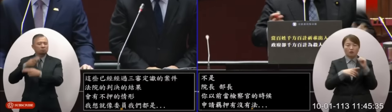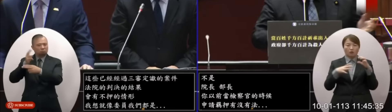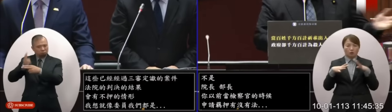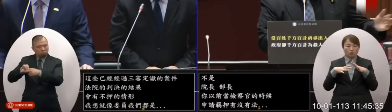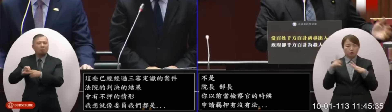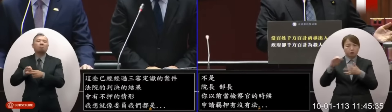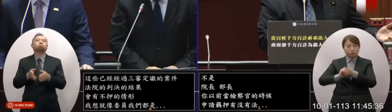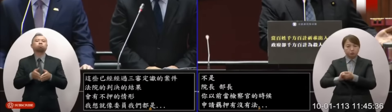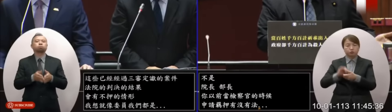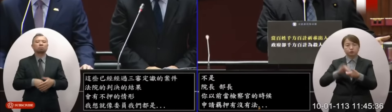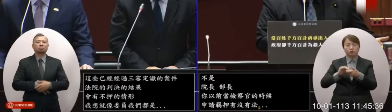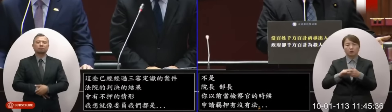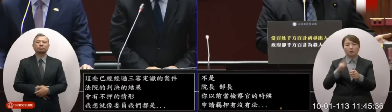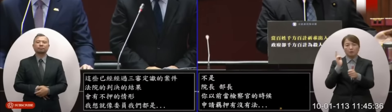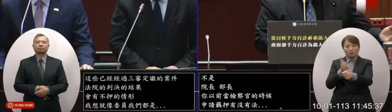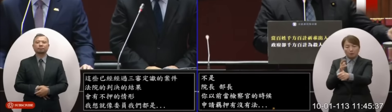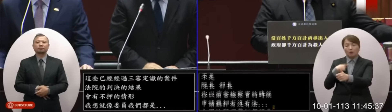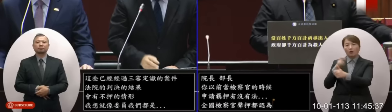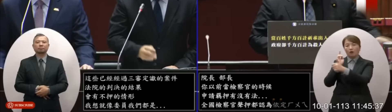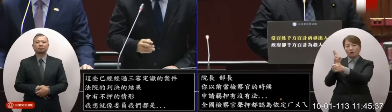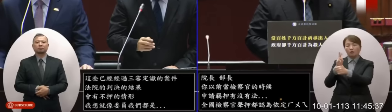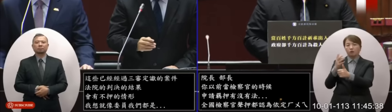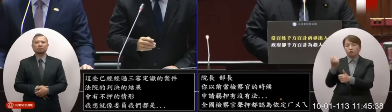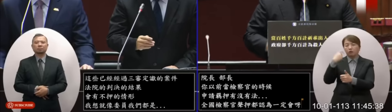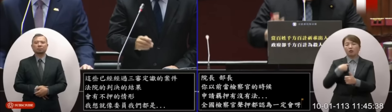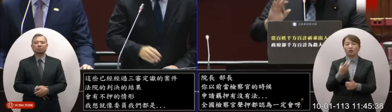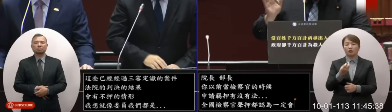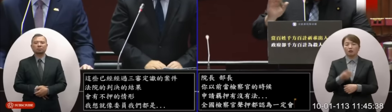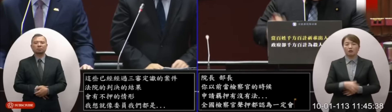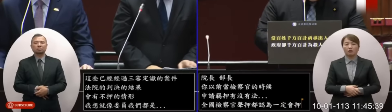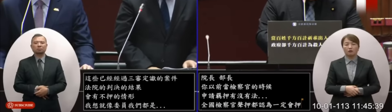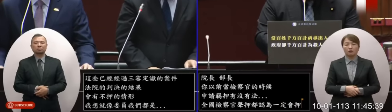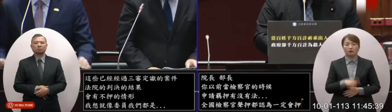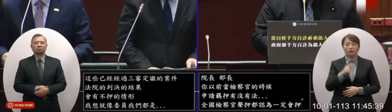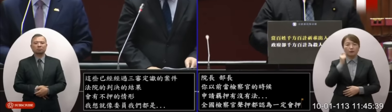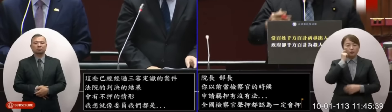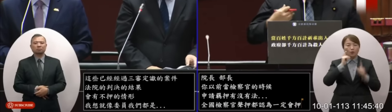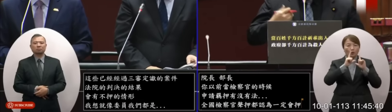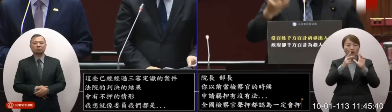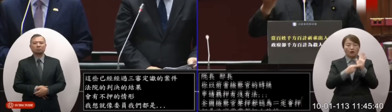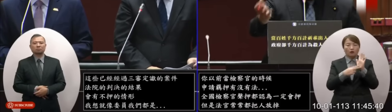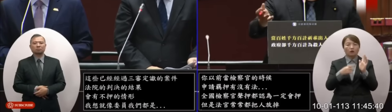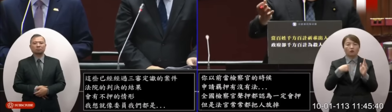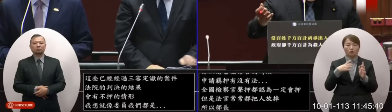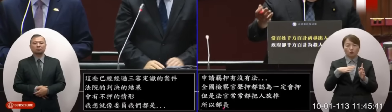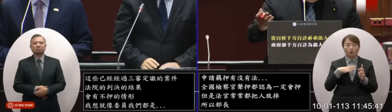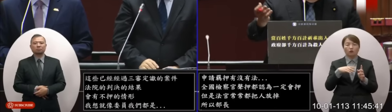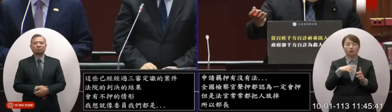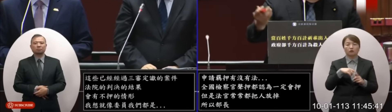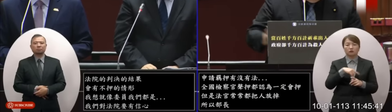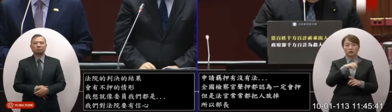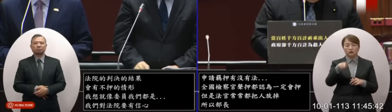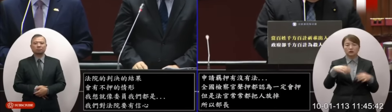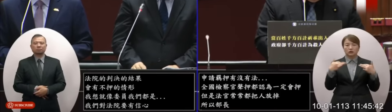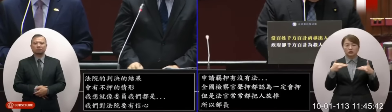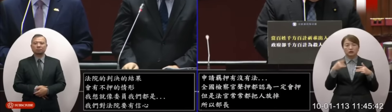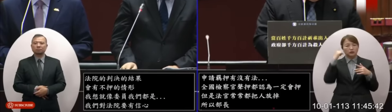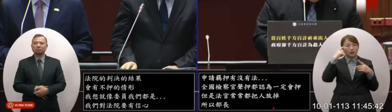因為你也沒有命令法官的 的這個權限嘛 好吧 你沒有辦法回答這個問題 我知道 你們根本就還沒有任何因應的作為